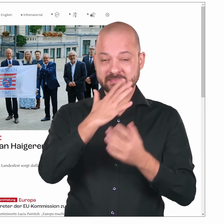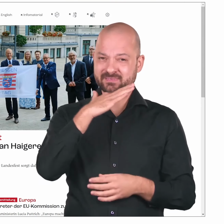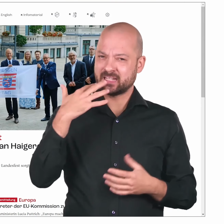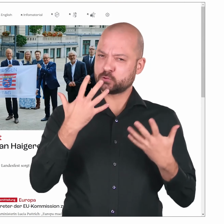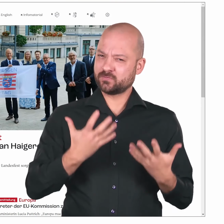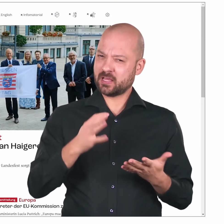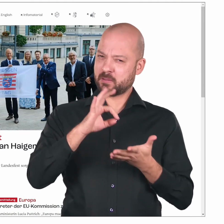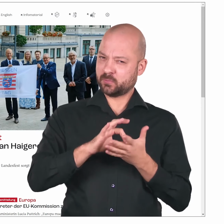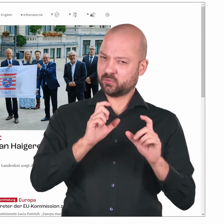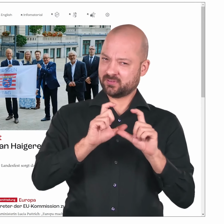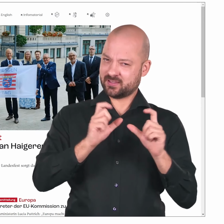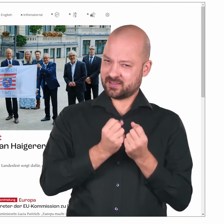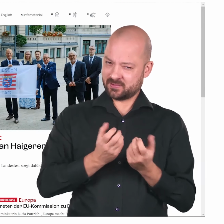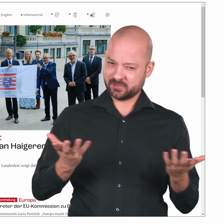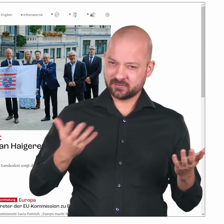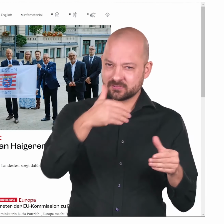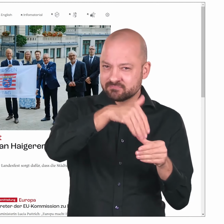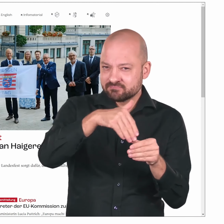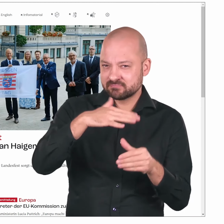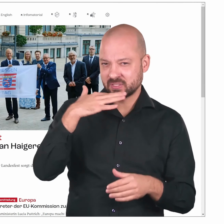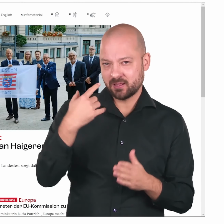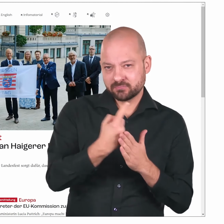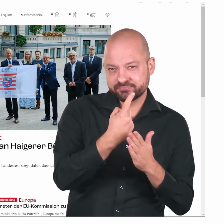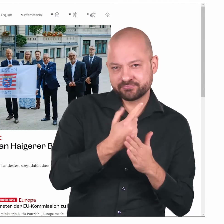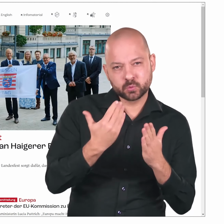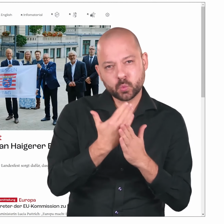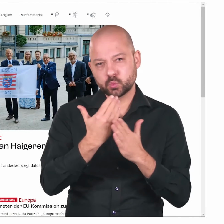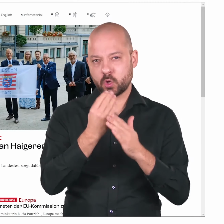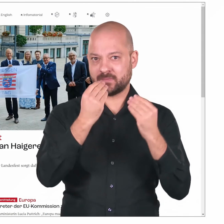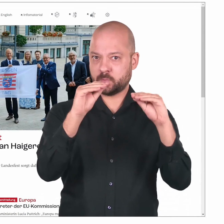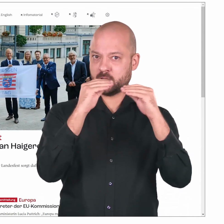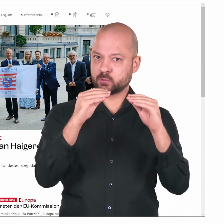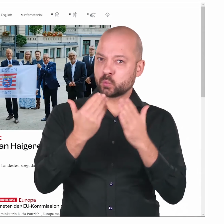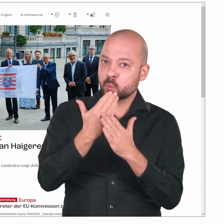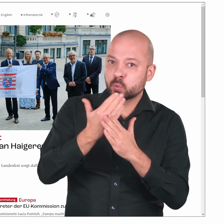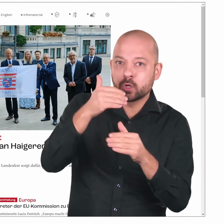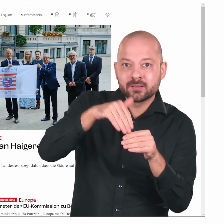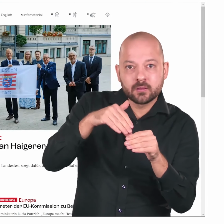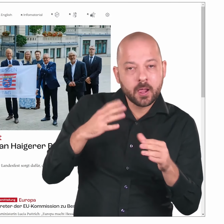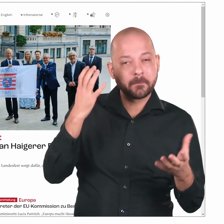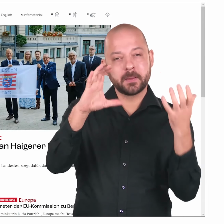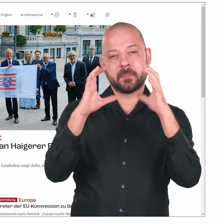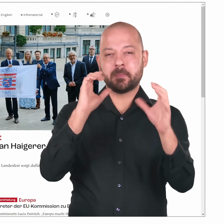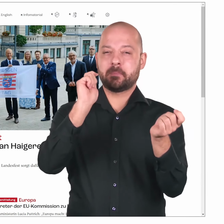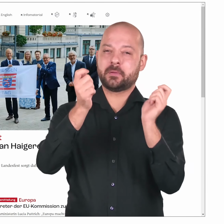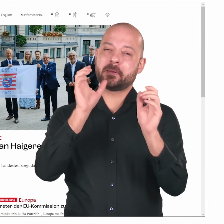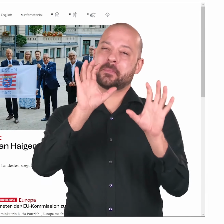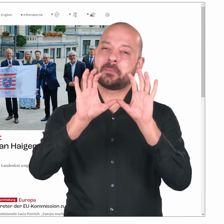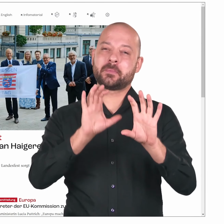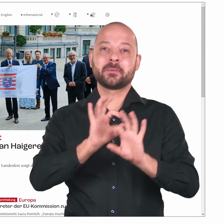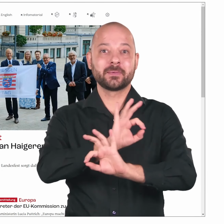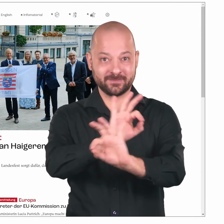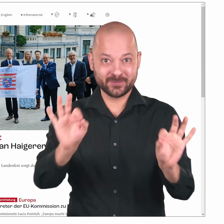da innerhalb der Schwerpunktthemen immer die aktuellsten Informationen und Inhalte für Sie bereitgestellt werden.